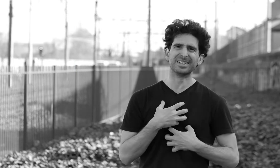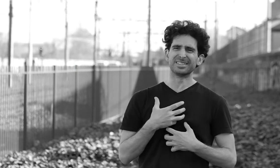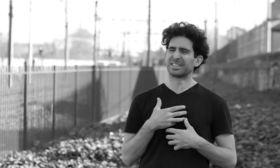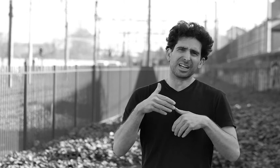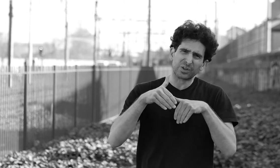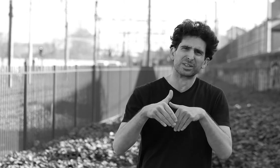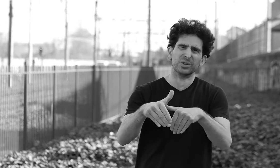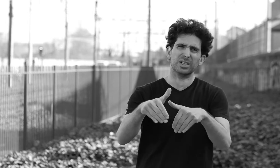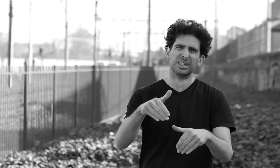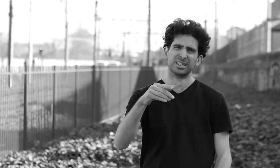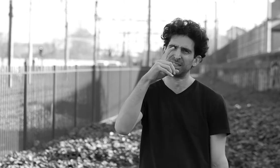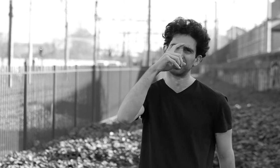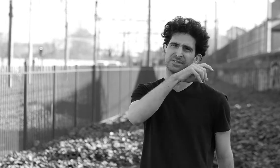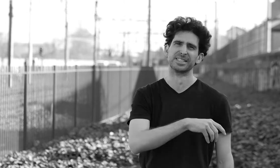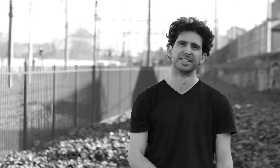et continuer devient difficile.